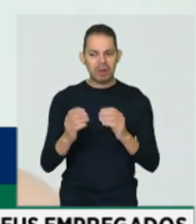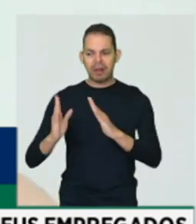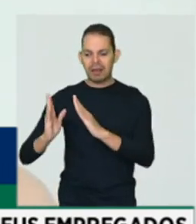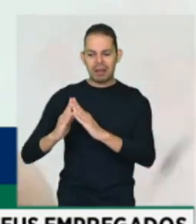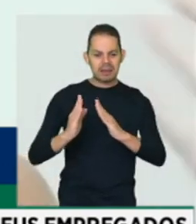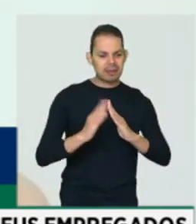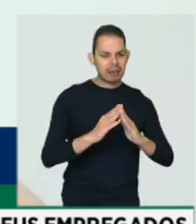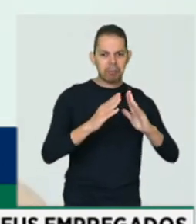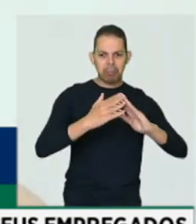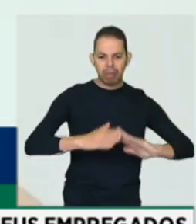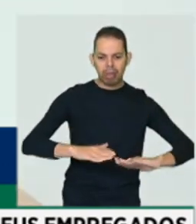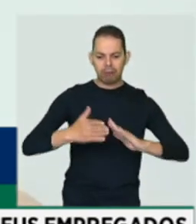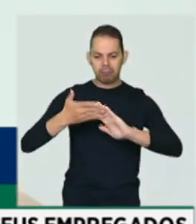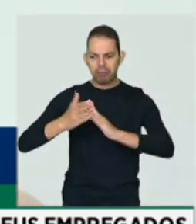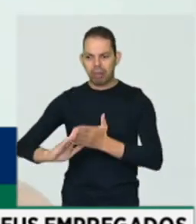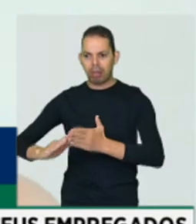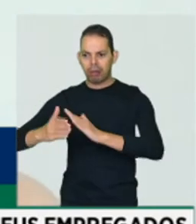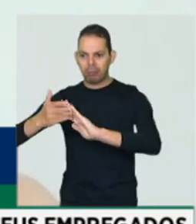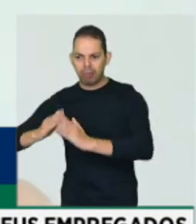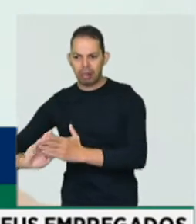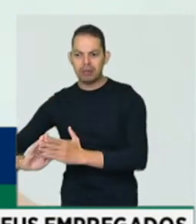DESSAS PESSOAS O TETO? QUANDO TUDO O QUE SE FALA NESSE